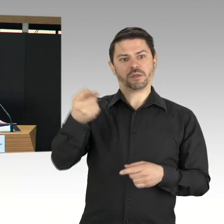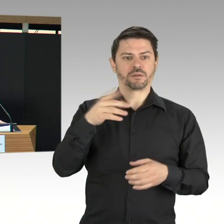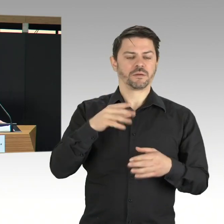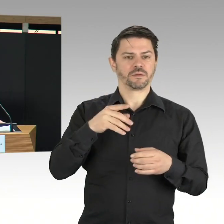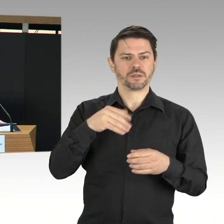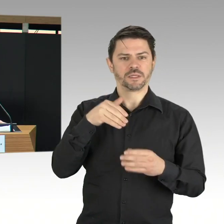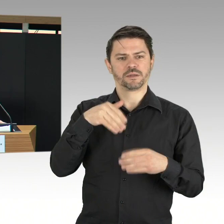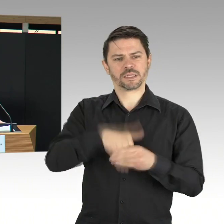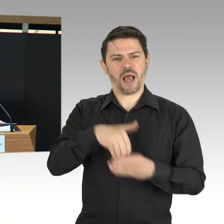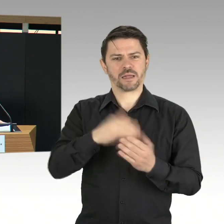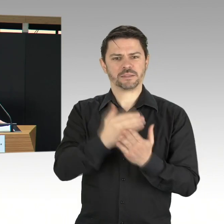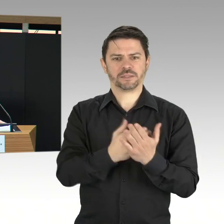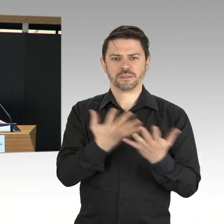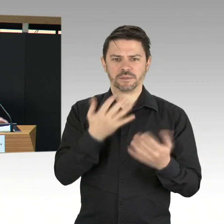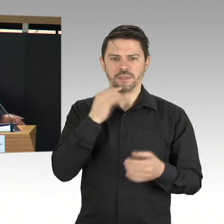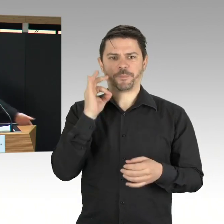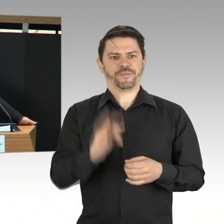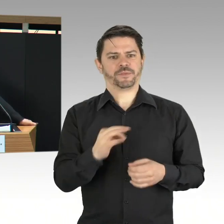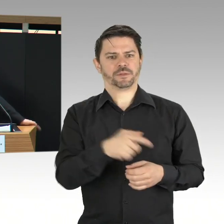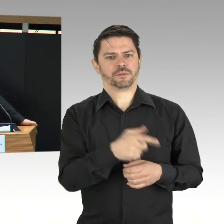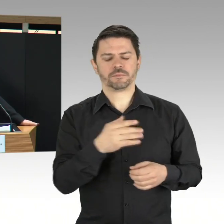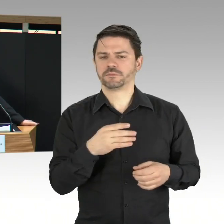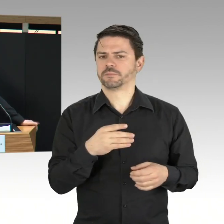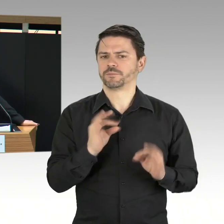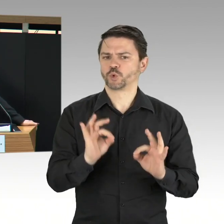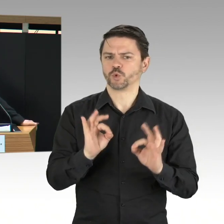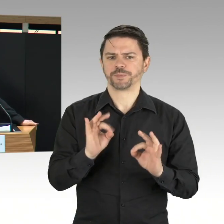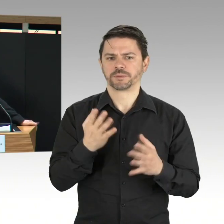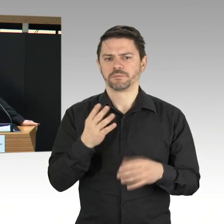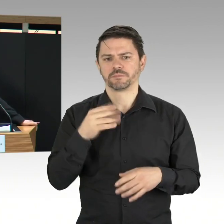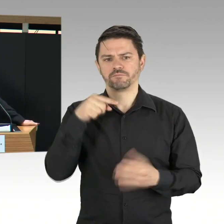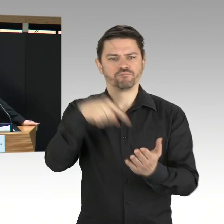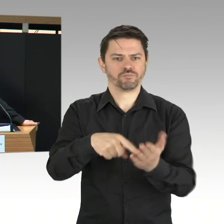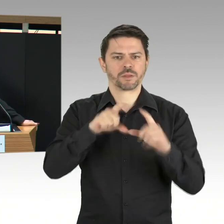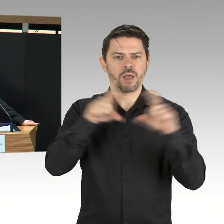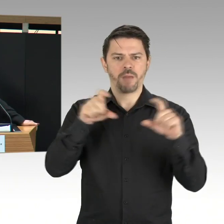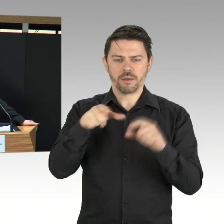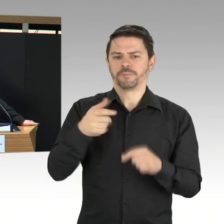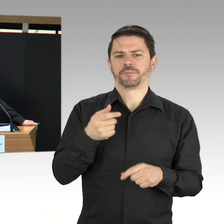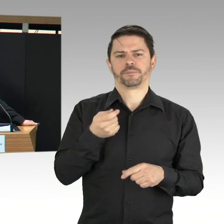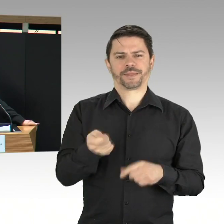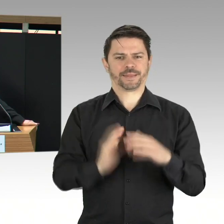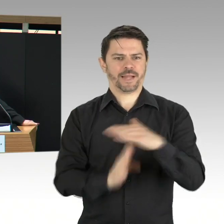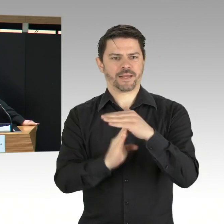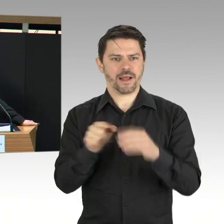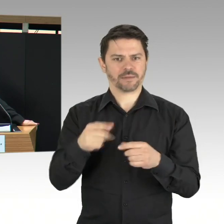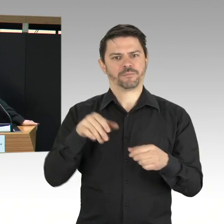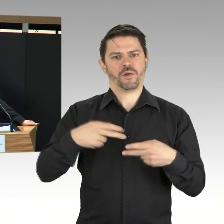Denn wir haben natürlich, natürlich zeigt das, dass die Mieterinnen und Mieter